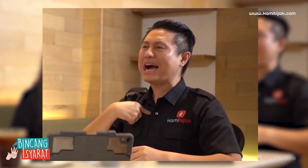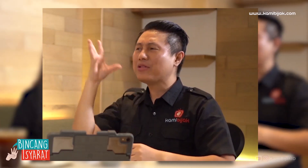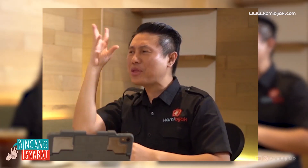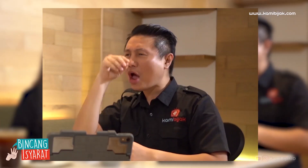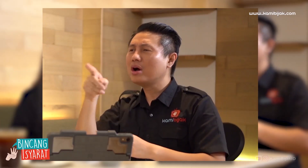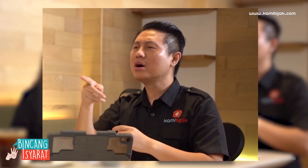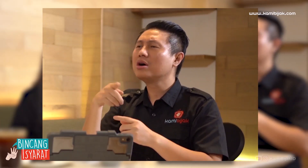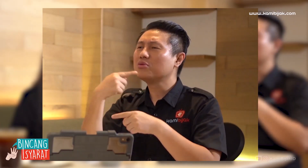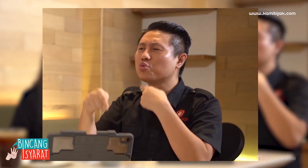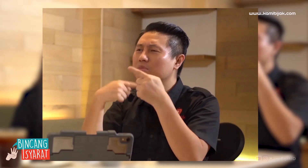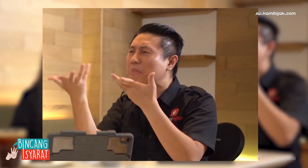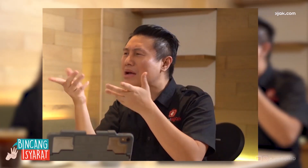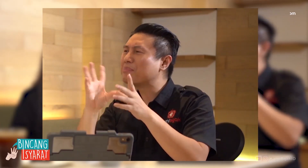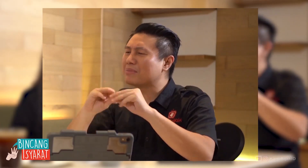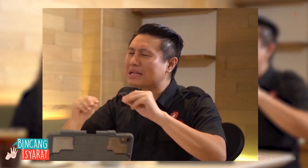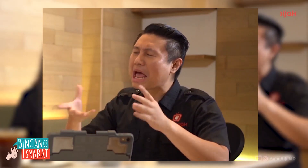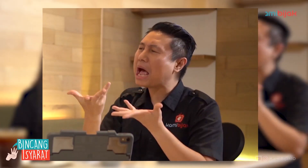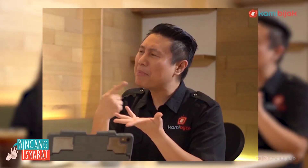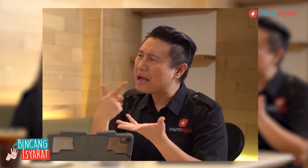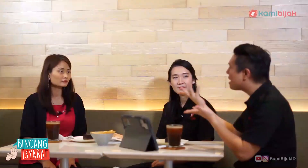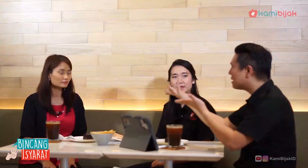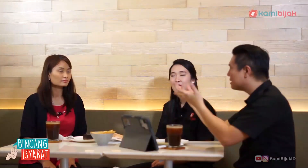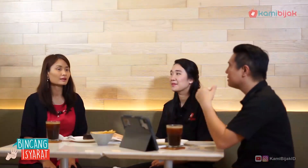Kami ingin tahu cerita singkat tentang pekerjaan itu.